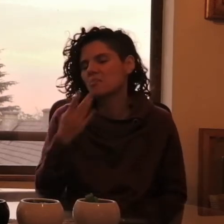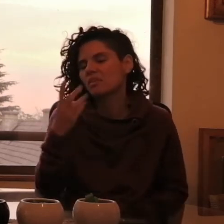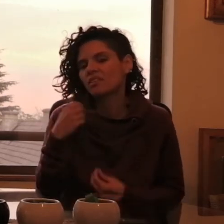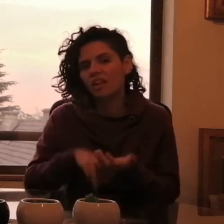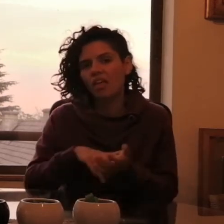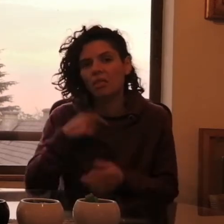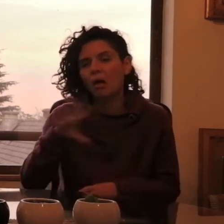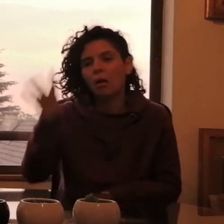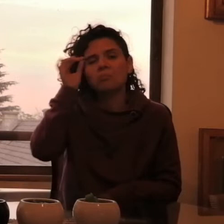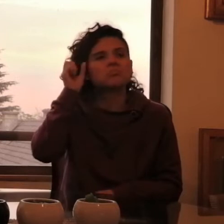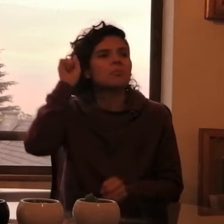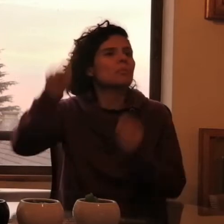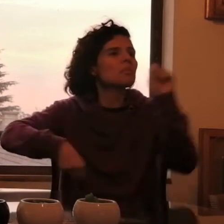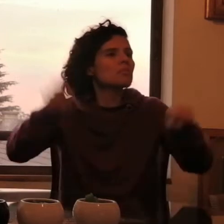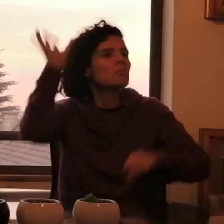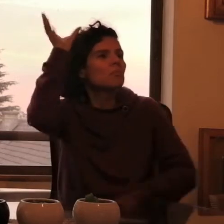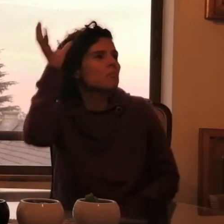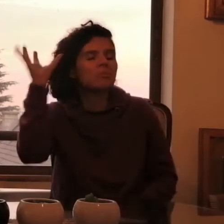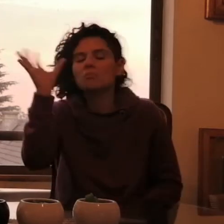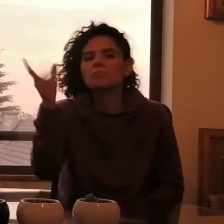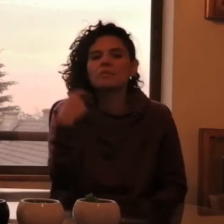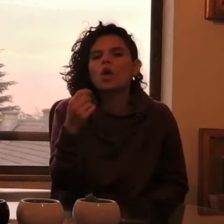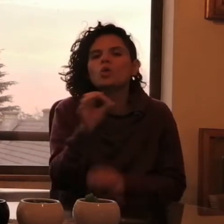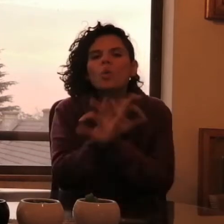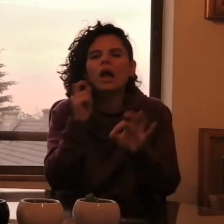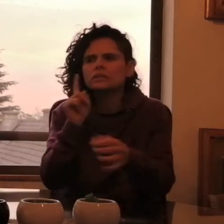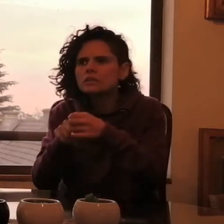como que nunca pesqué no más - y de hecho eso fue un buen filtro porque